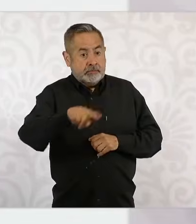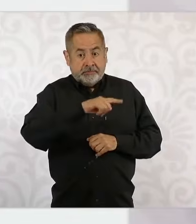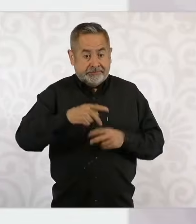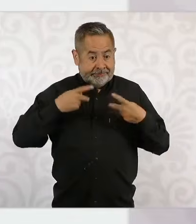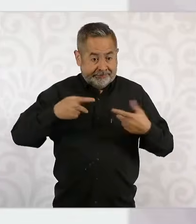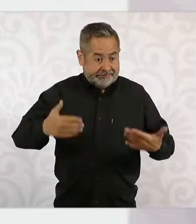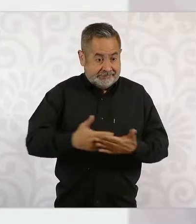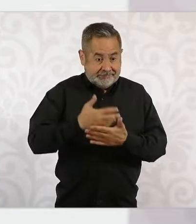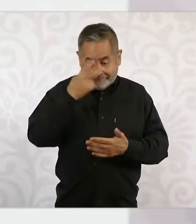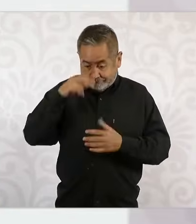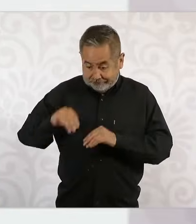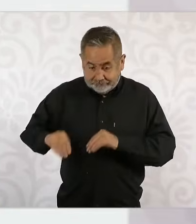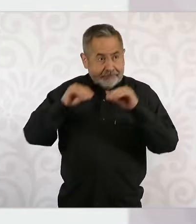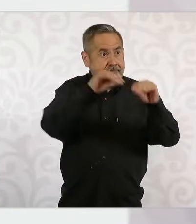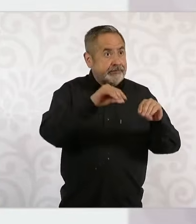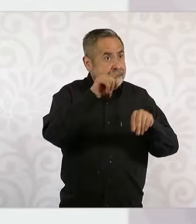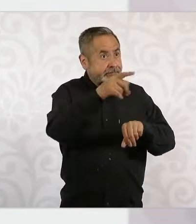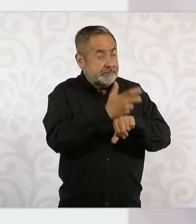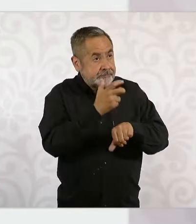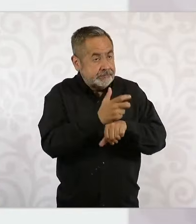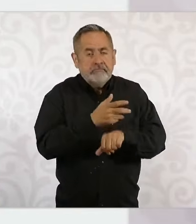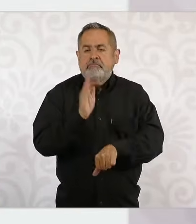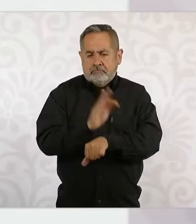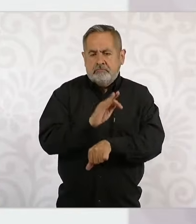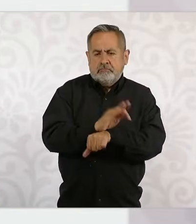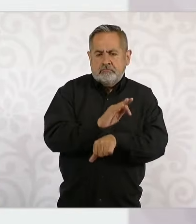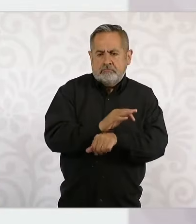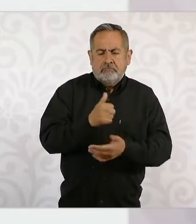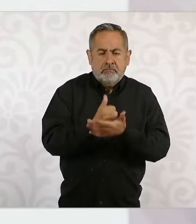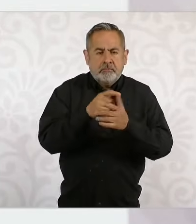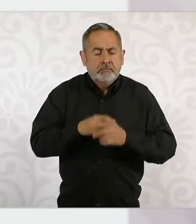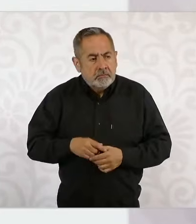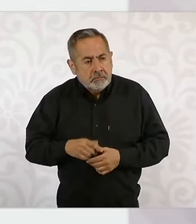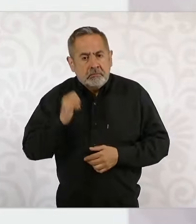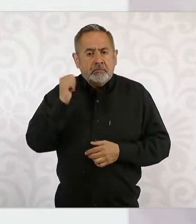porque es nuestra responsabilidad y opinamos frente a la situación que tiene que ver entre